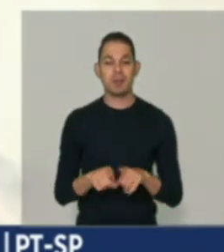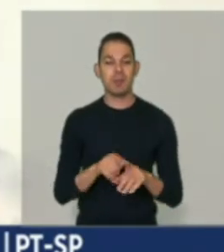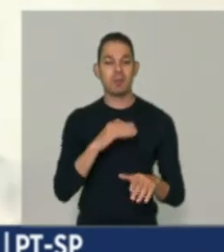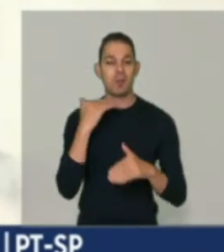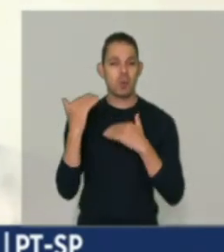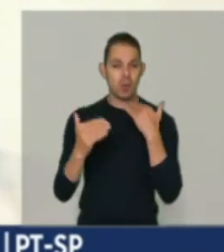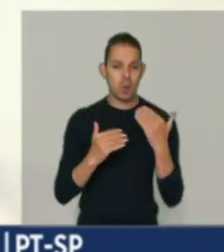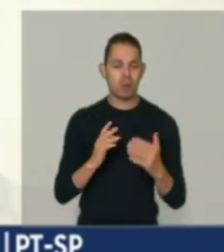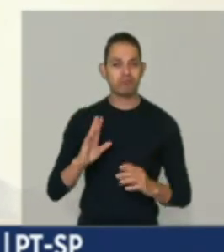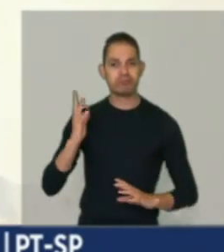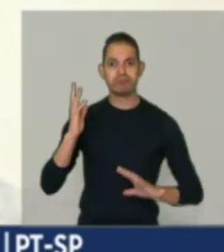MAS TAMBÉM COM OS PROBLEMAS , CONSEQUÊNCIAS DO REPRESAMENTO